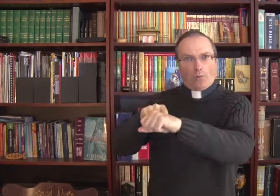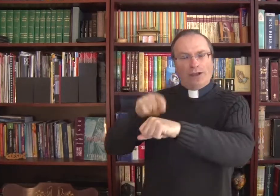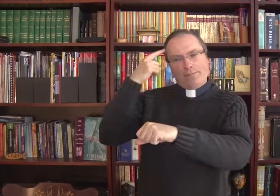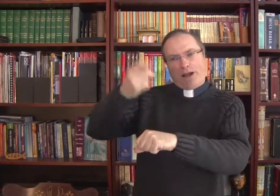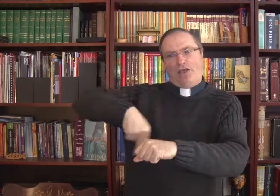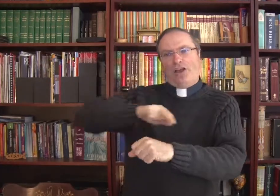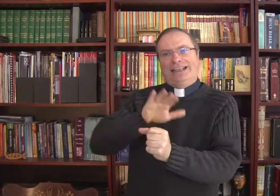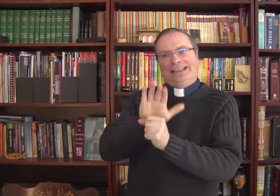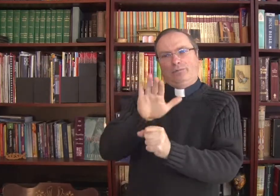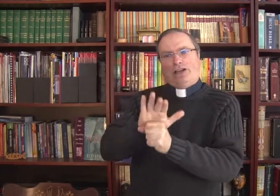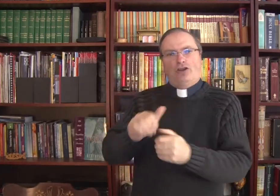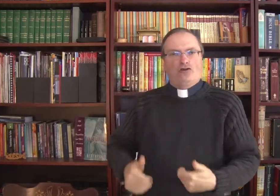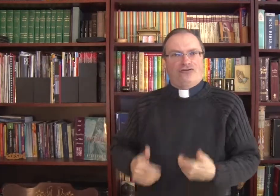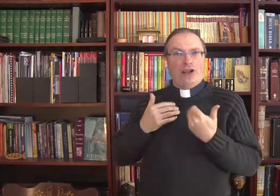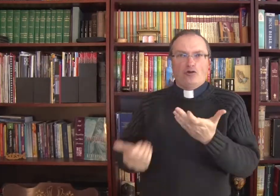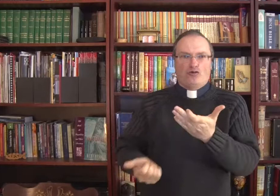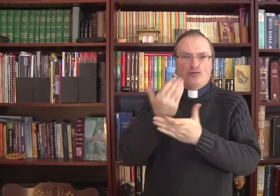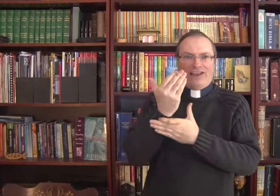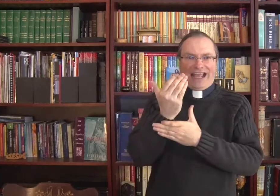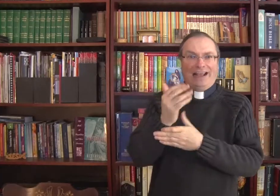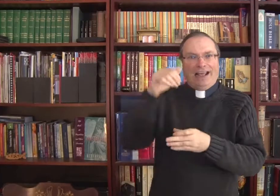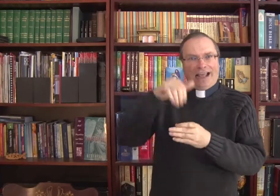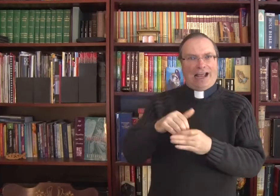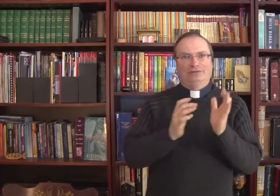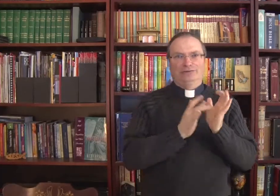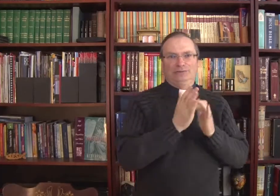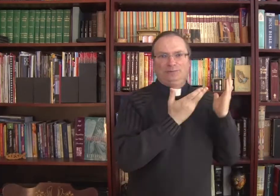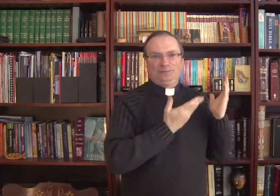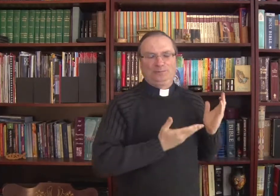par notre témoignage de vie nouvelle en Jésus.